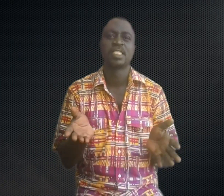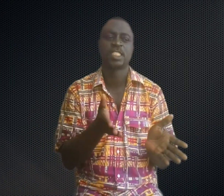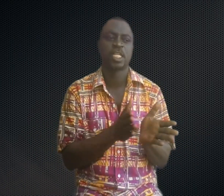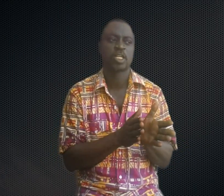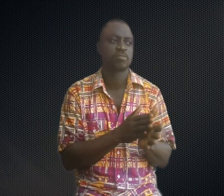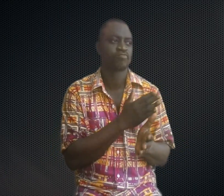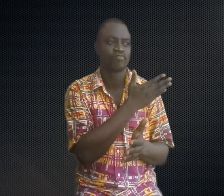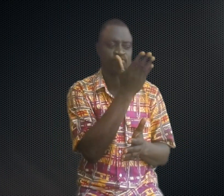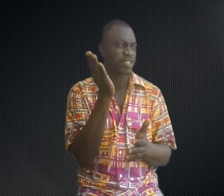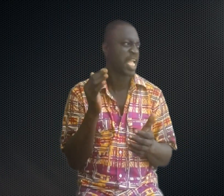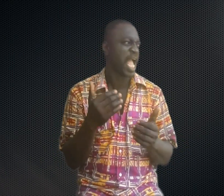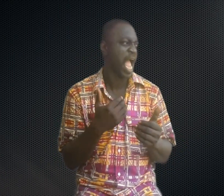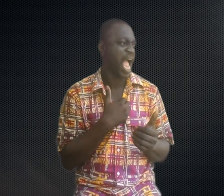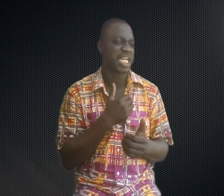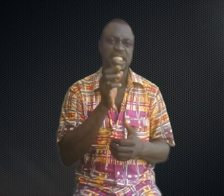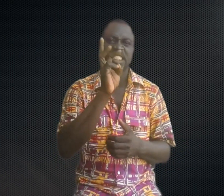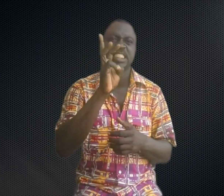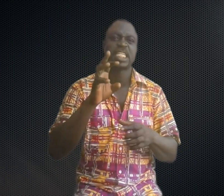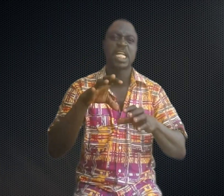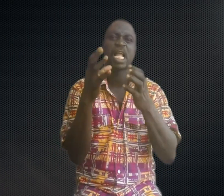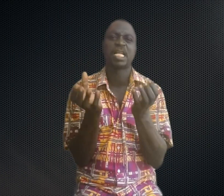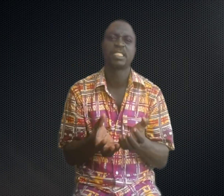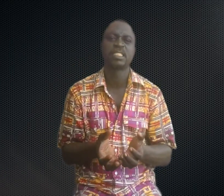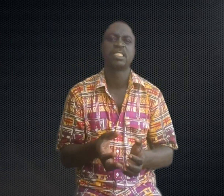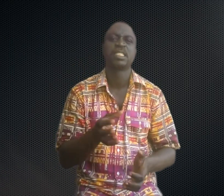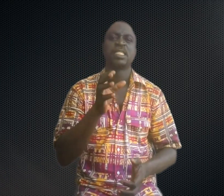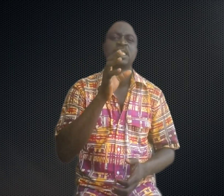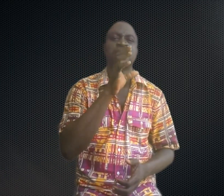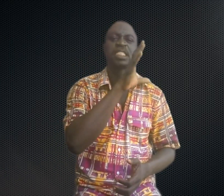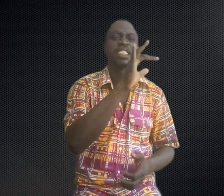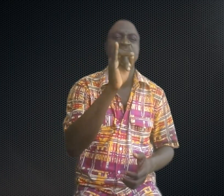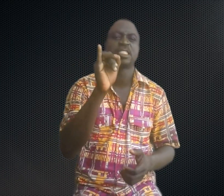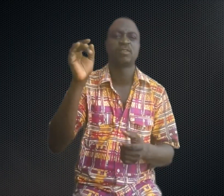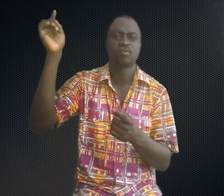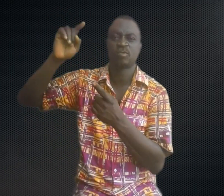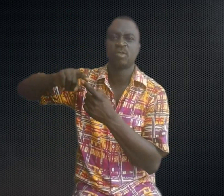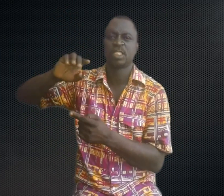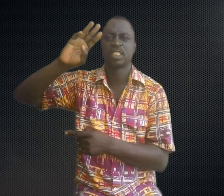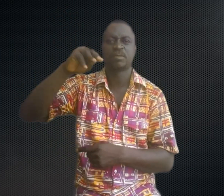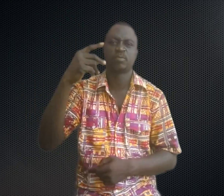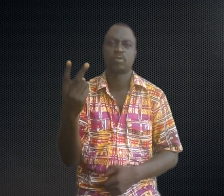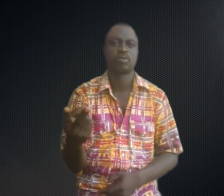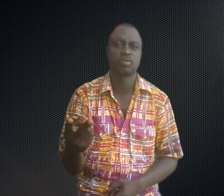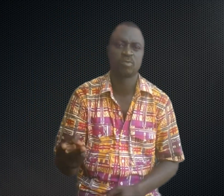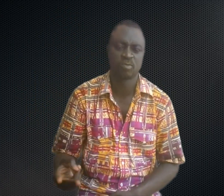Cette école a 6 classes, du C.I jusqu'à C.M.2.